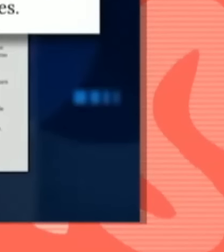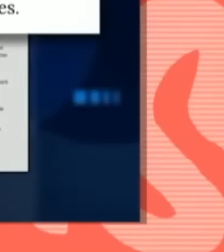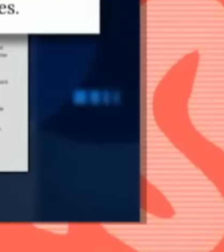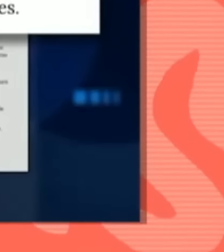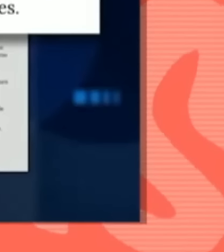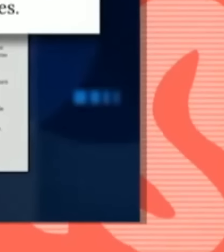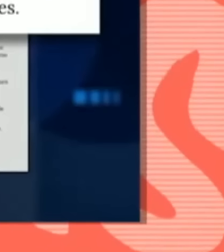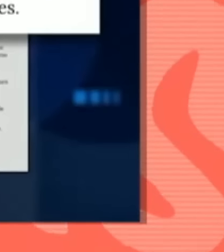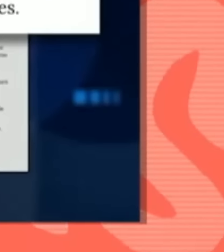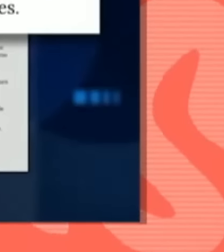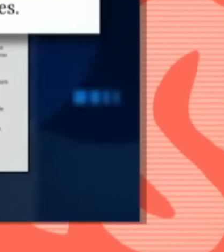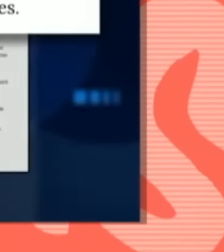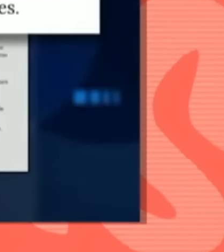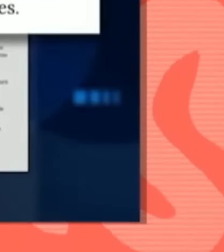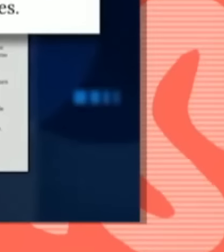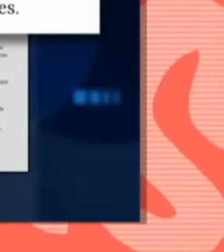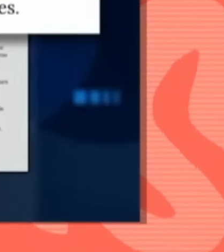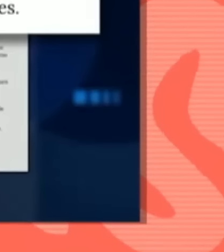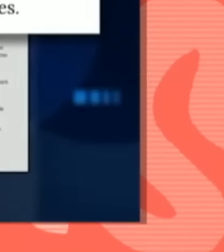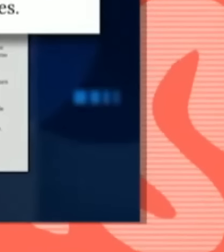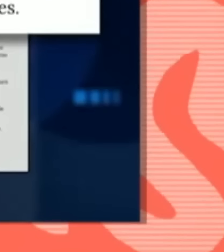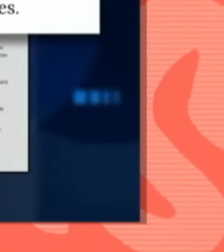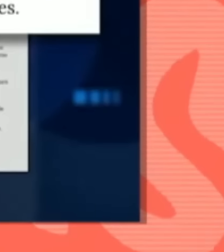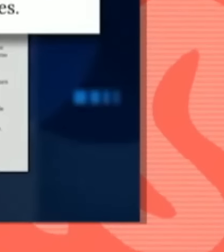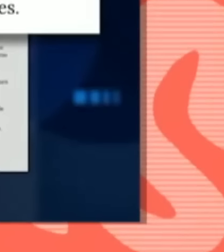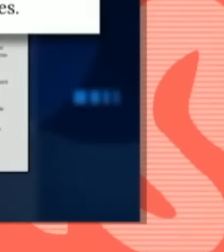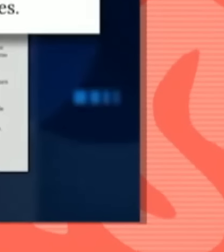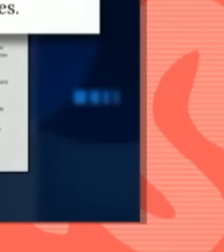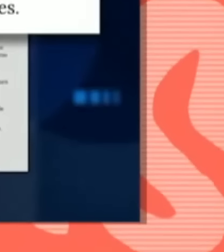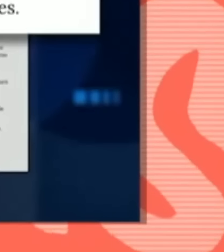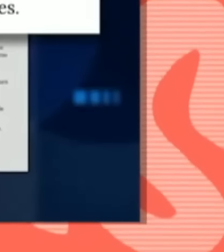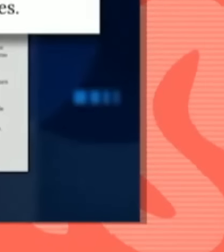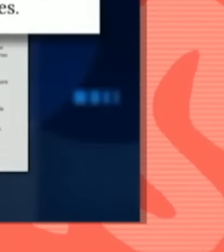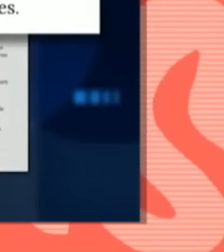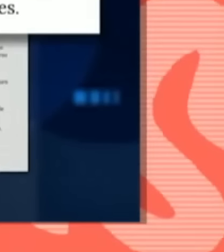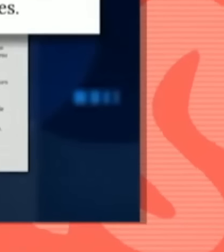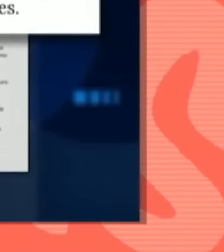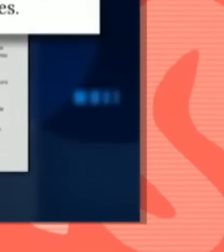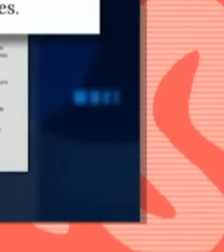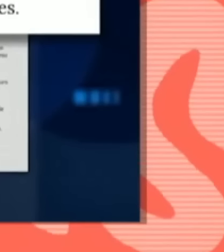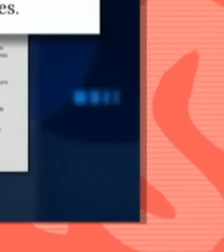de contribuyentes, además de padrones electorales, credenciales de empleados públicos y archivos